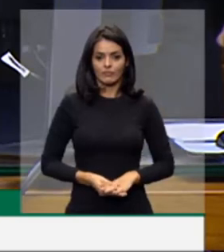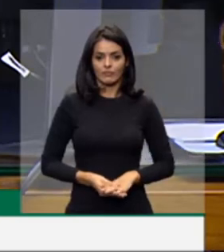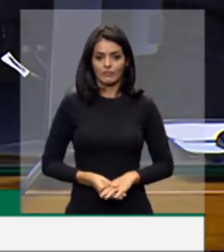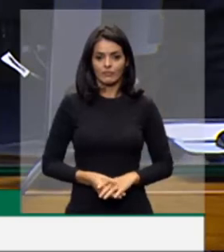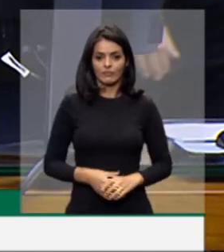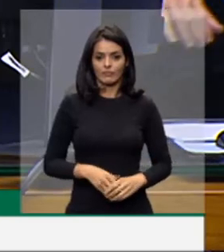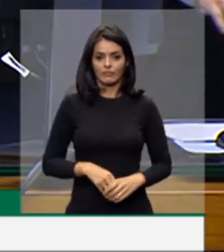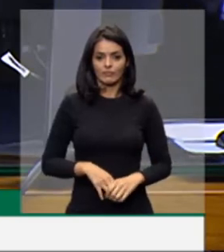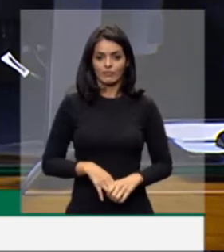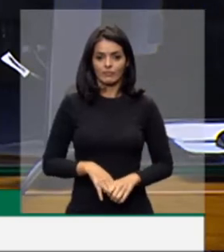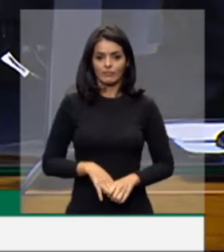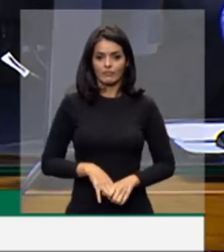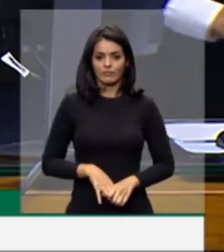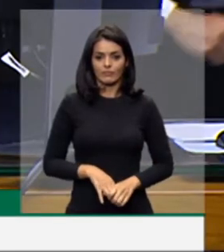PERMITIR NA SEQUÊNCIA EU LHE